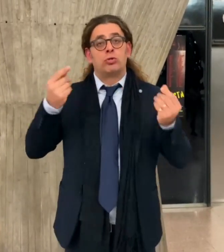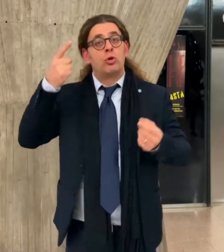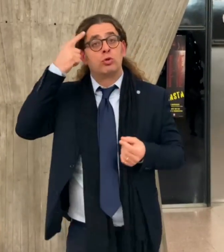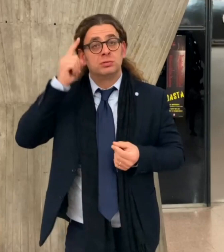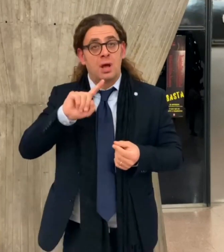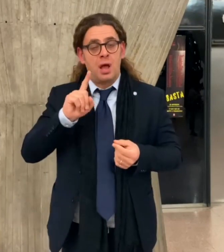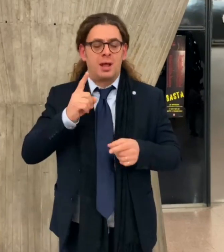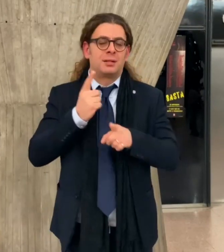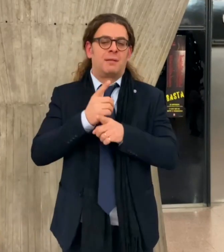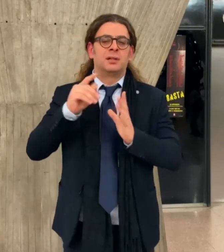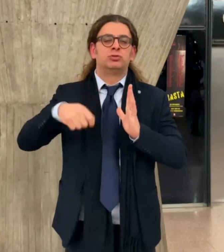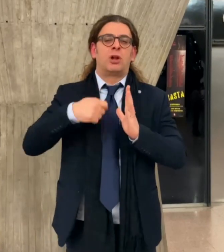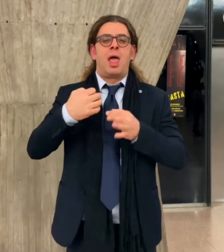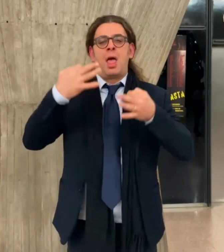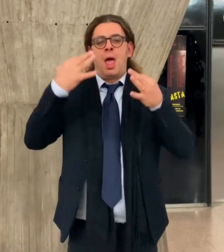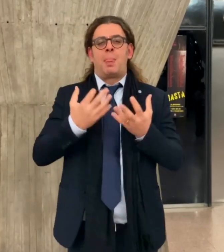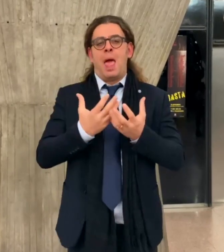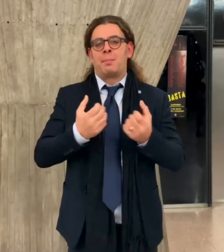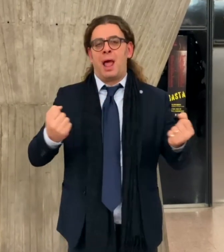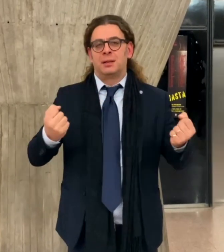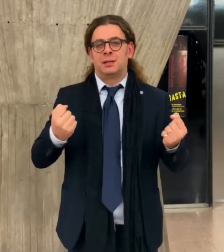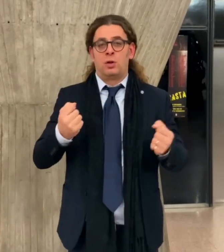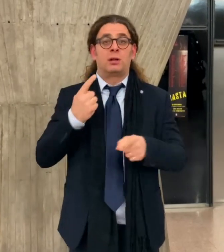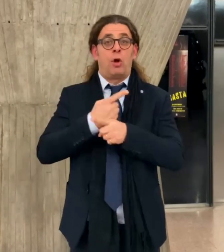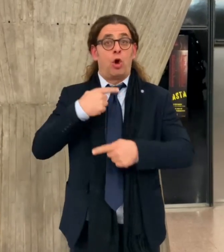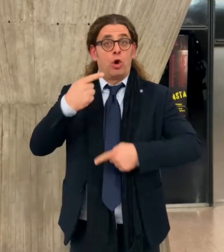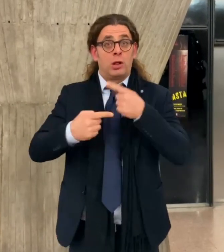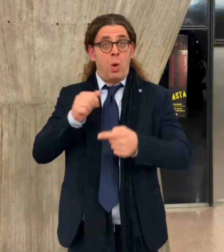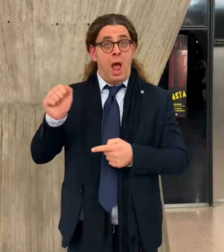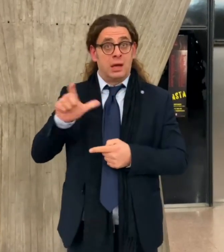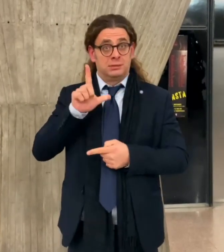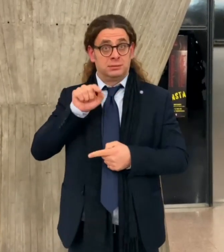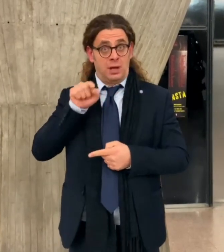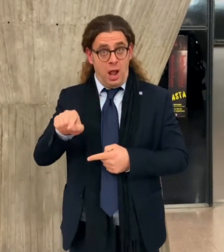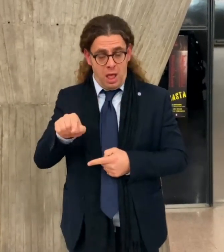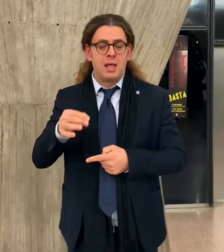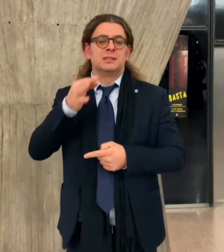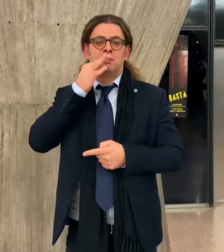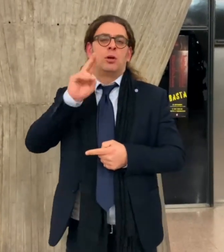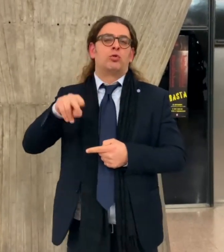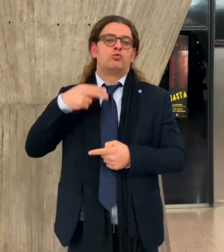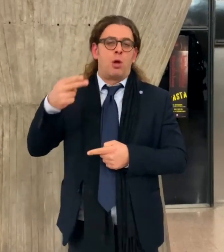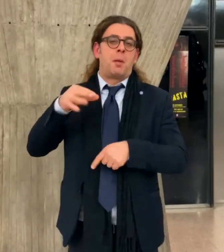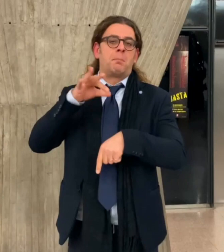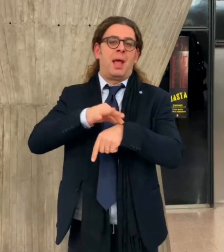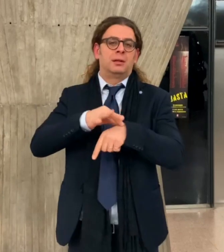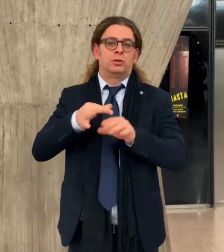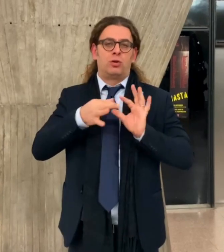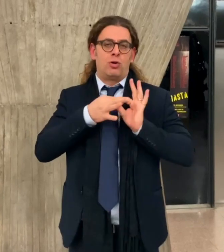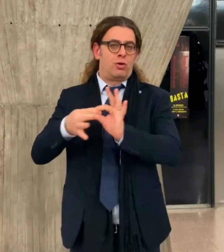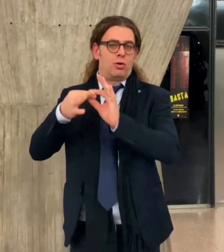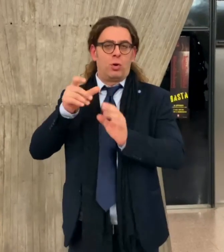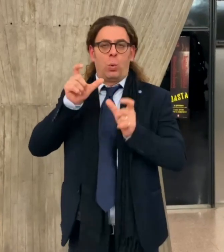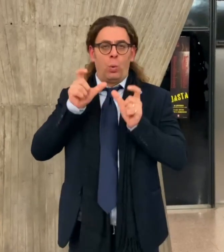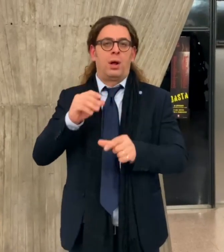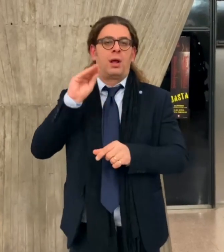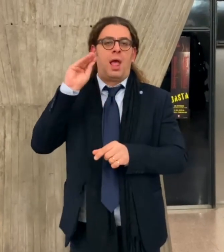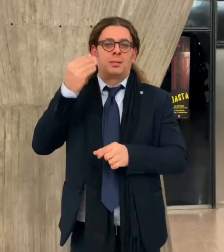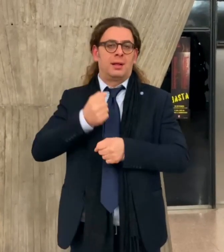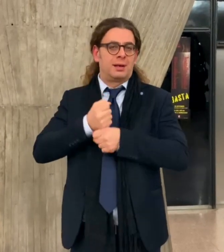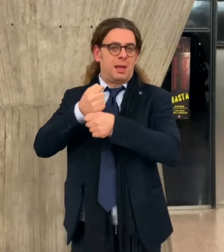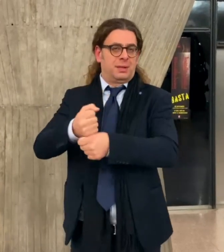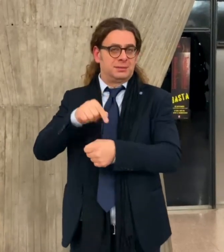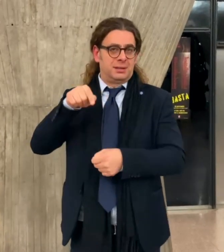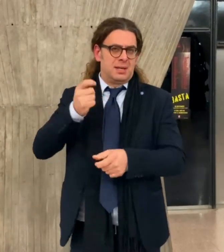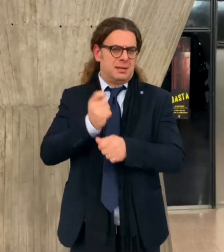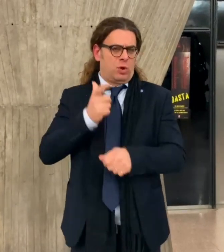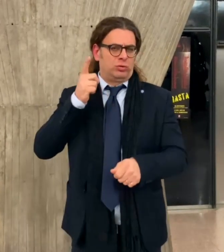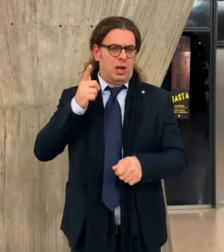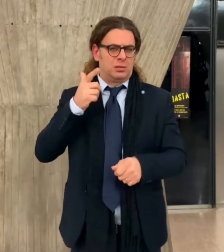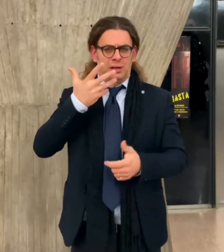facendo presente la necessità di una circolare applicativa, in modo che nelle commissioni ASL sia presente un medico specialista rappresentante dell'ENS